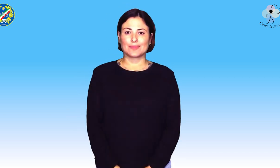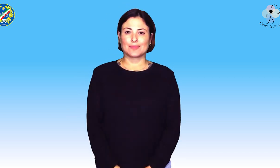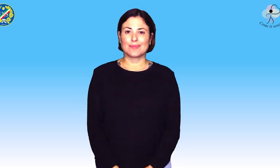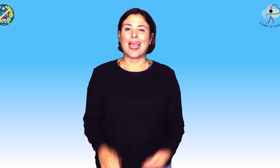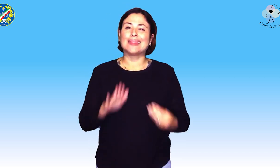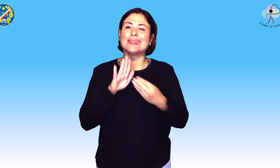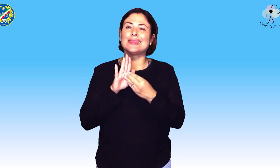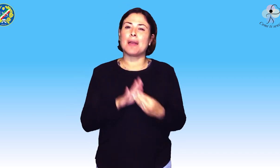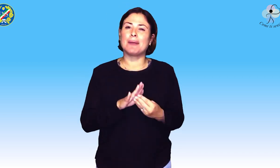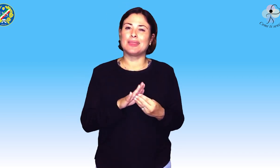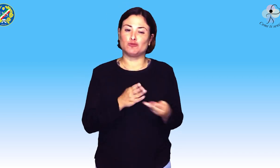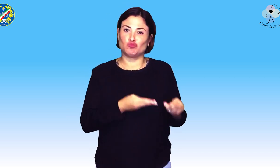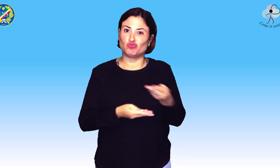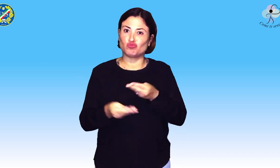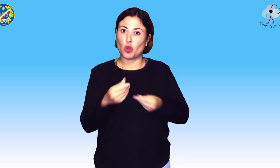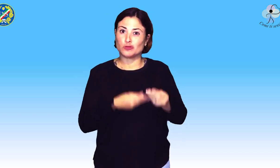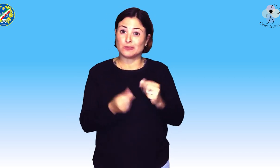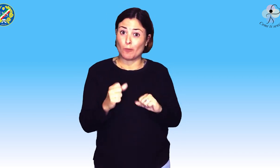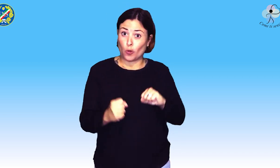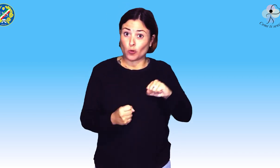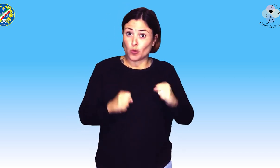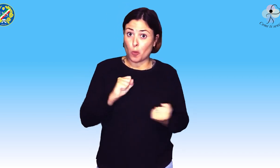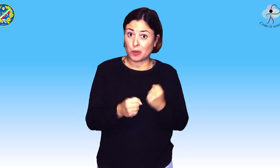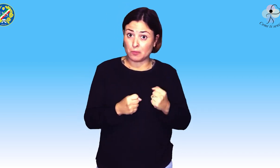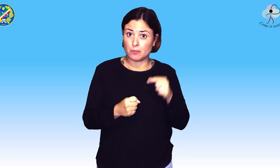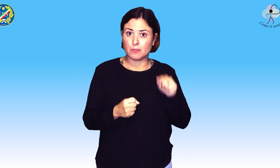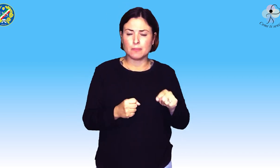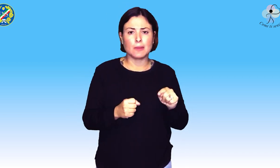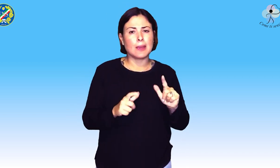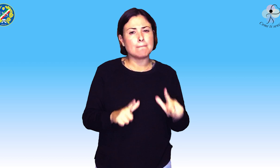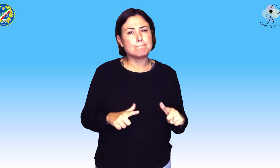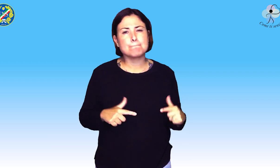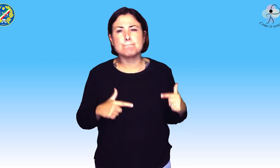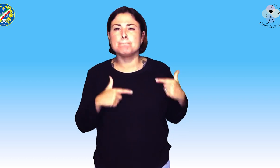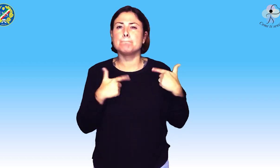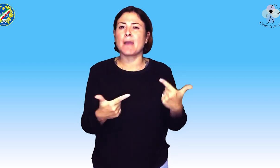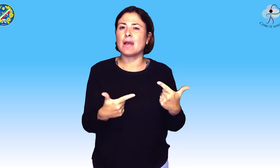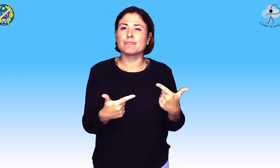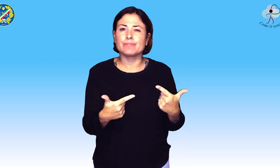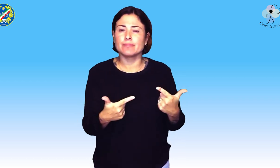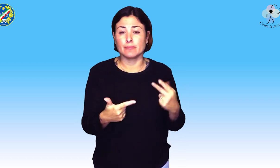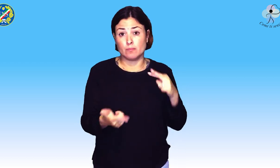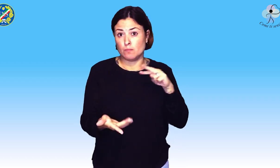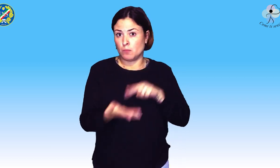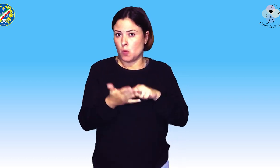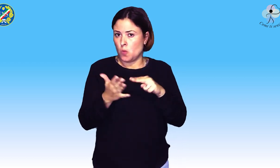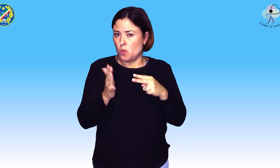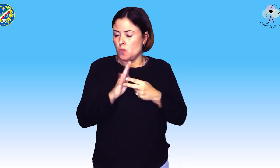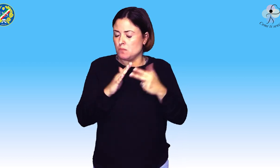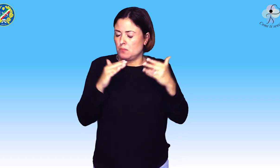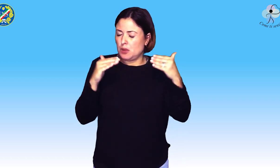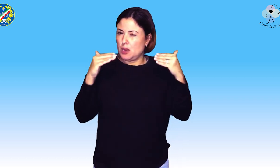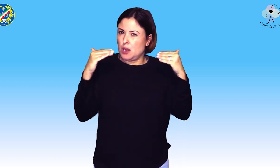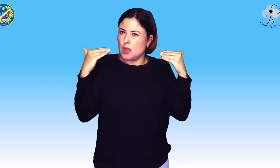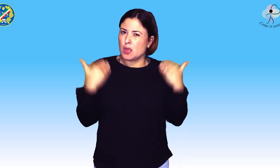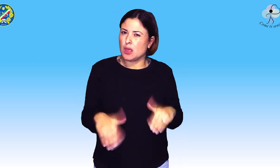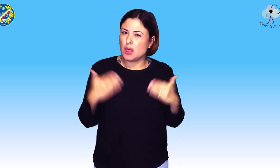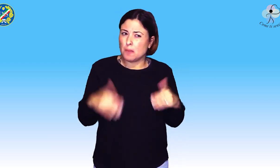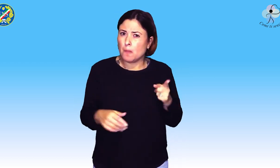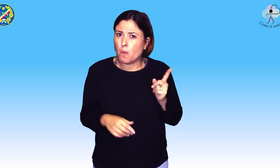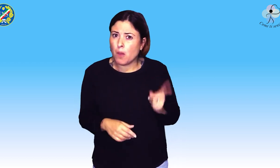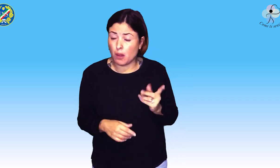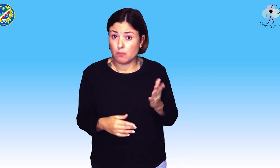“Le dipendenze da sostanze e quelle comportamentali rappresentano un problema